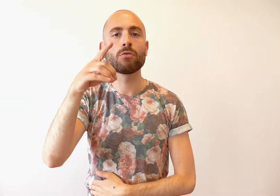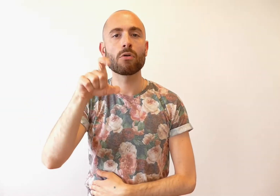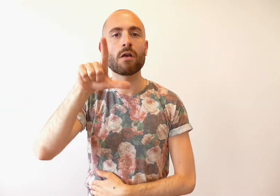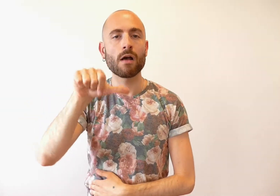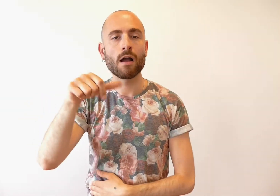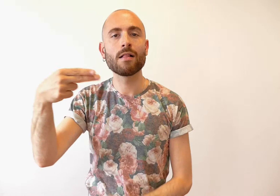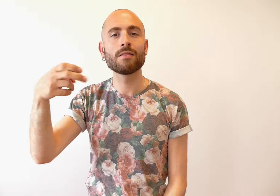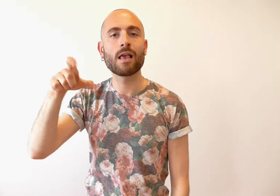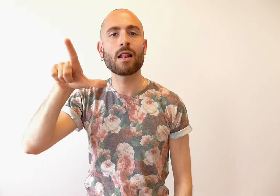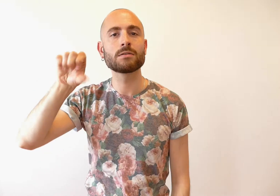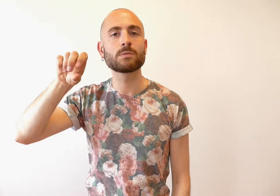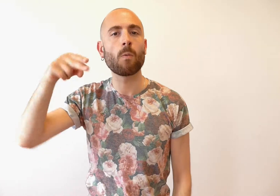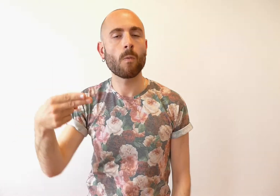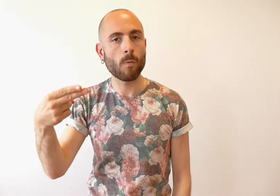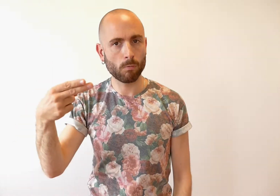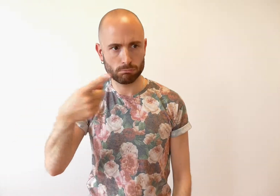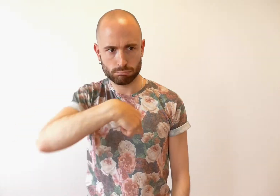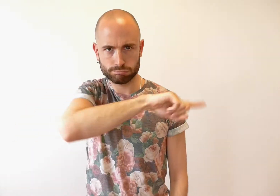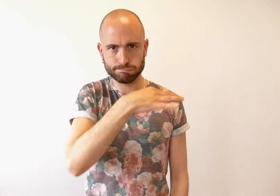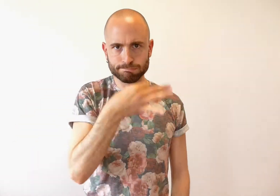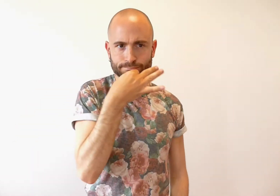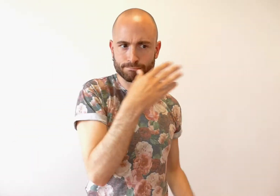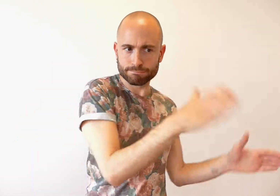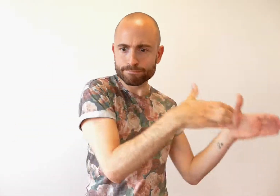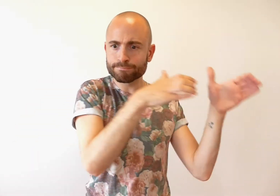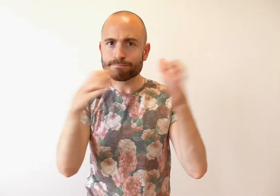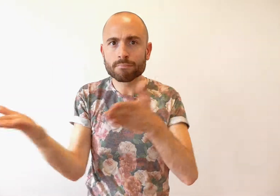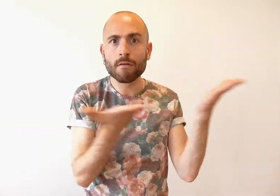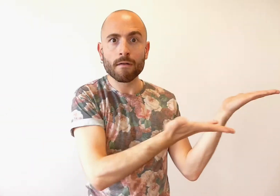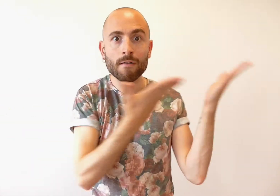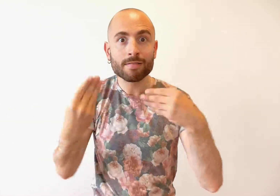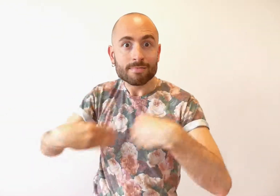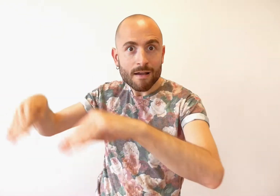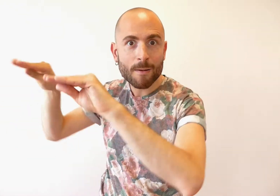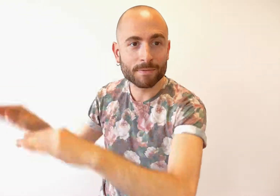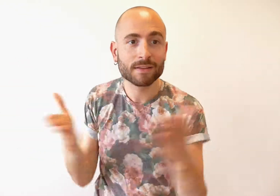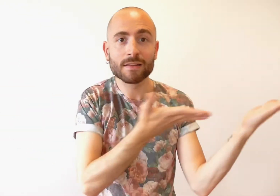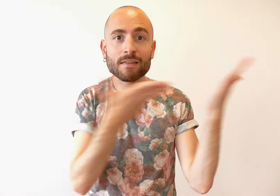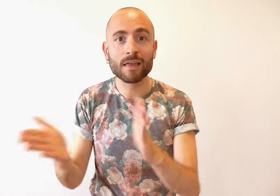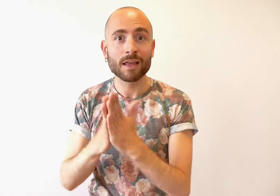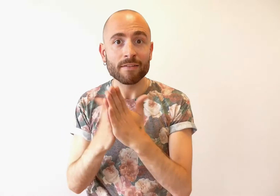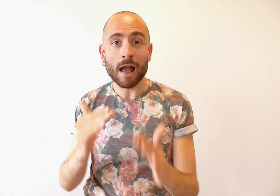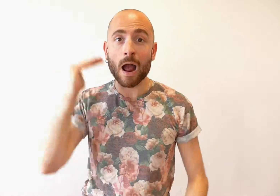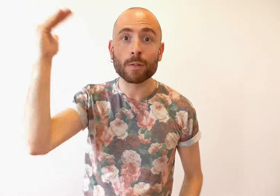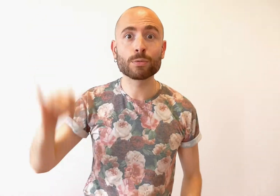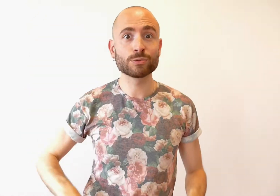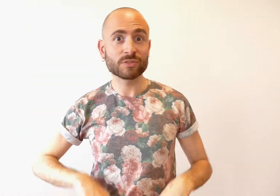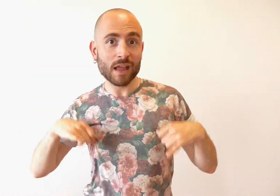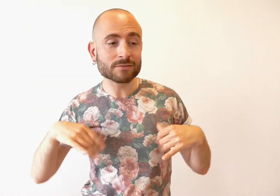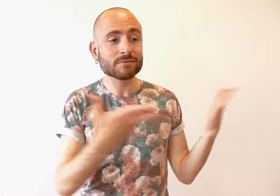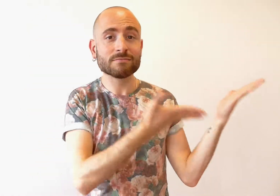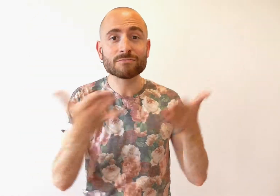pour profiter du jardin Nelson Mandela. Nous apporterons nos tapis,